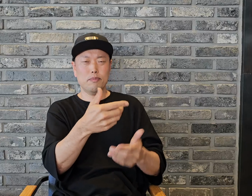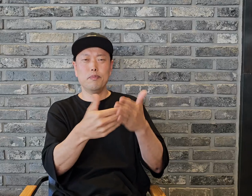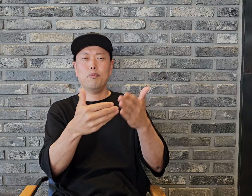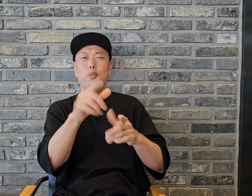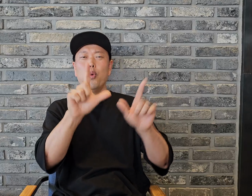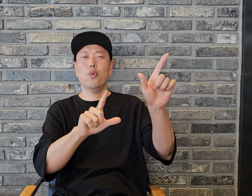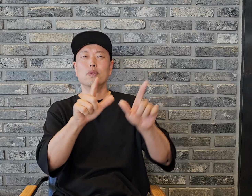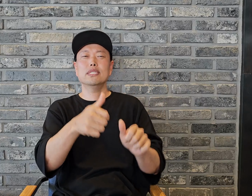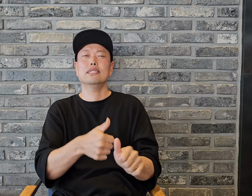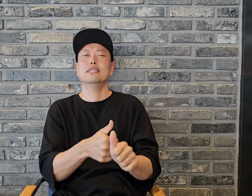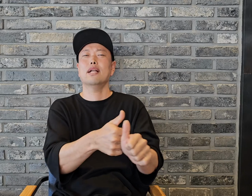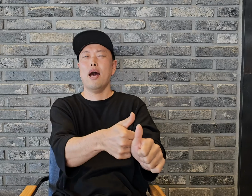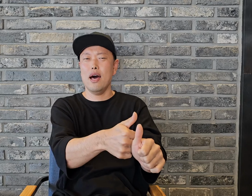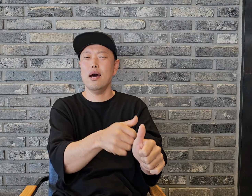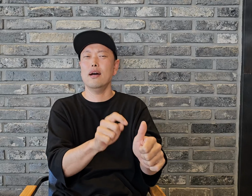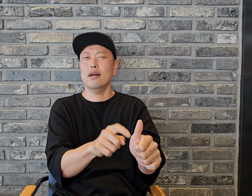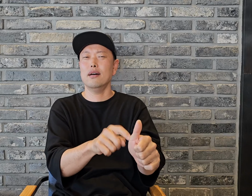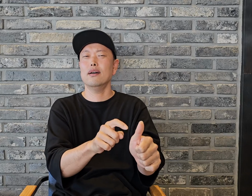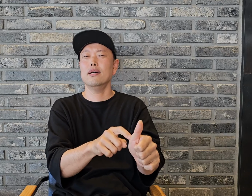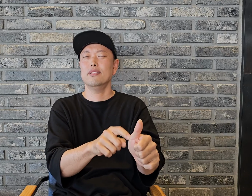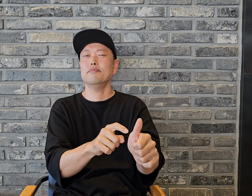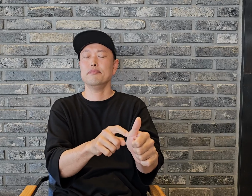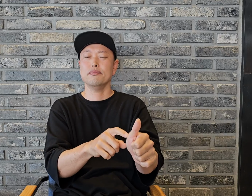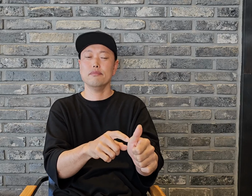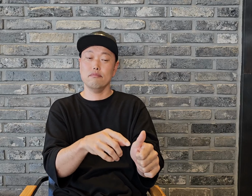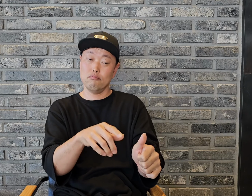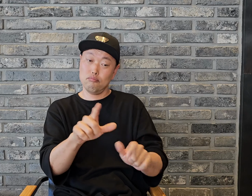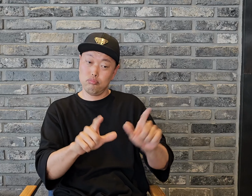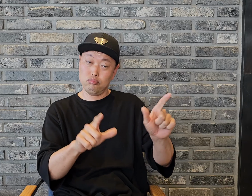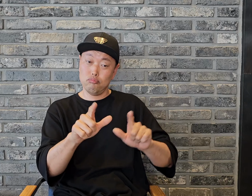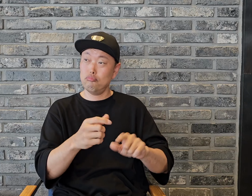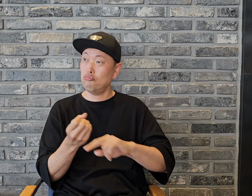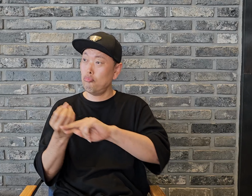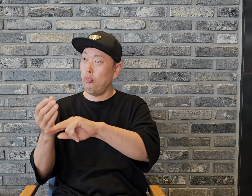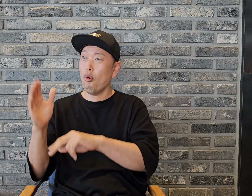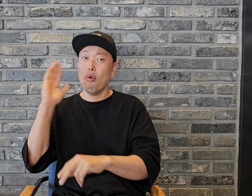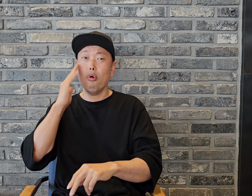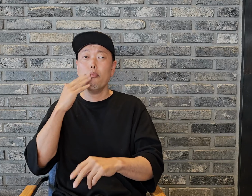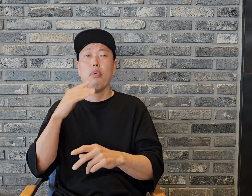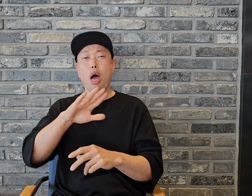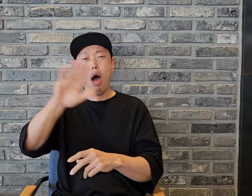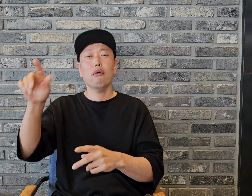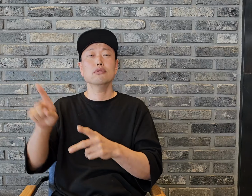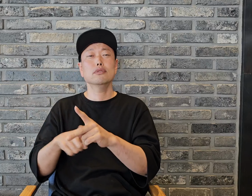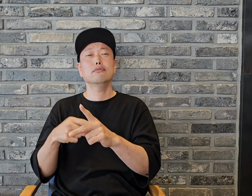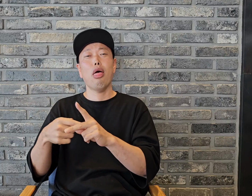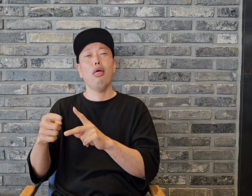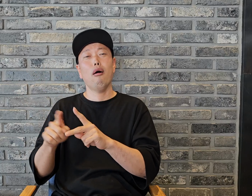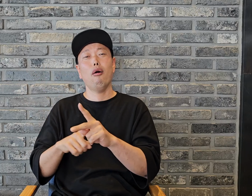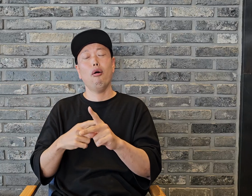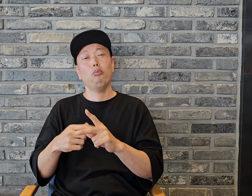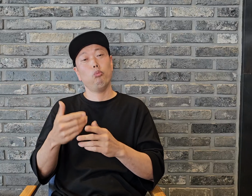sigue la forma real. Dado que la forma se transmite tal cual, las personas sordas pueden entender perfectamente lo que digo